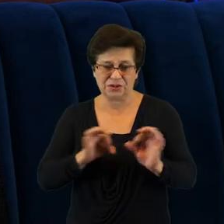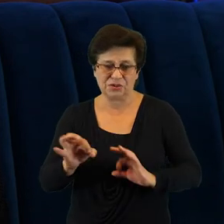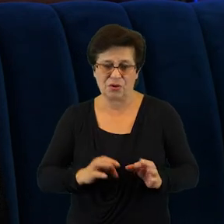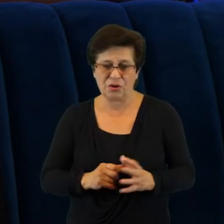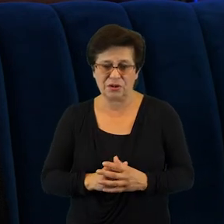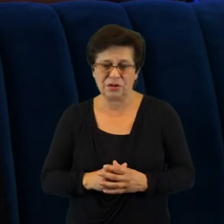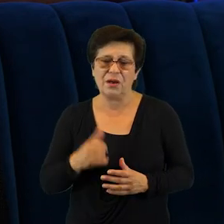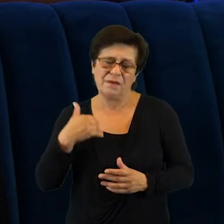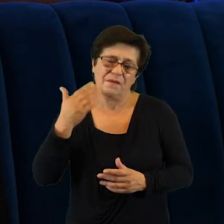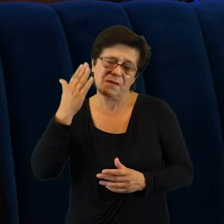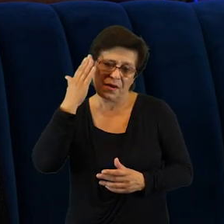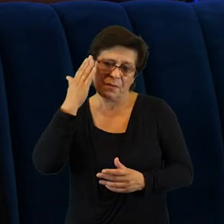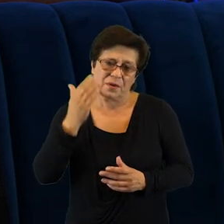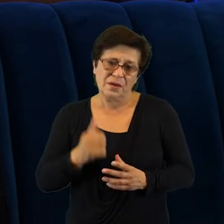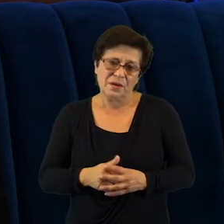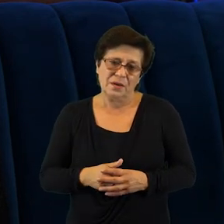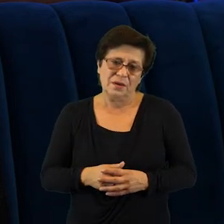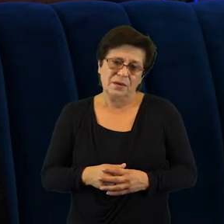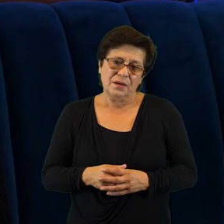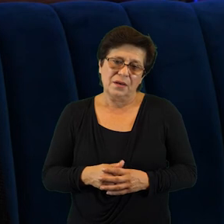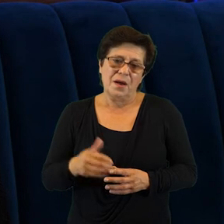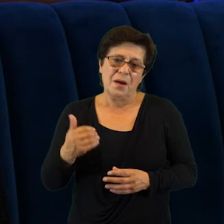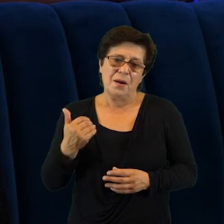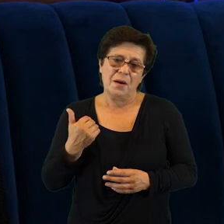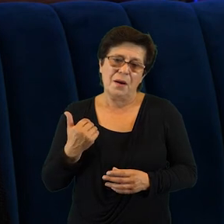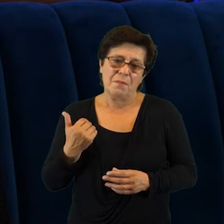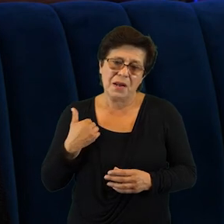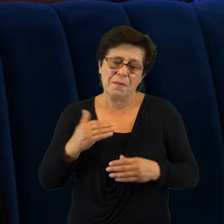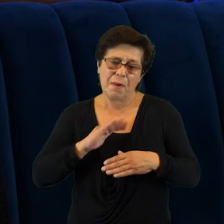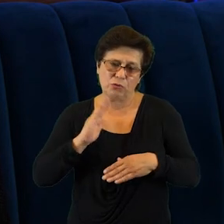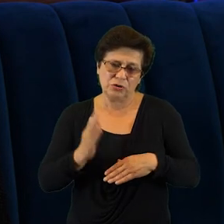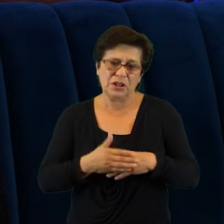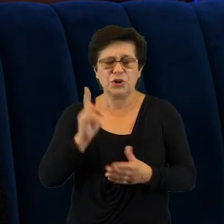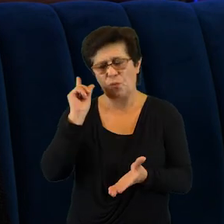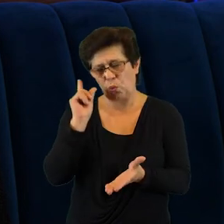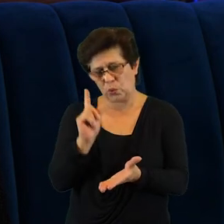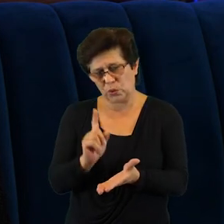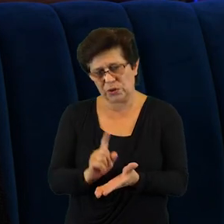Wiemy natomiast tyle, że byli małżeństwem udanym. Nie mieli dzieci.